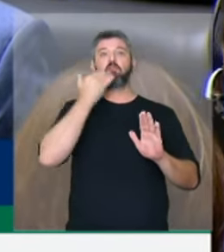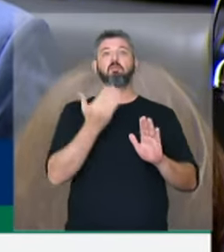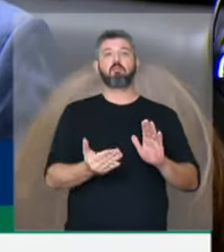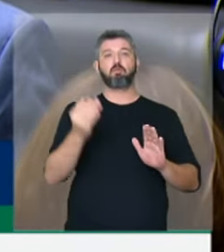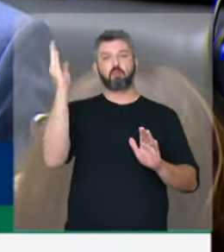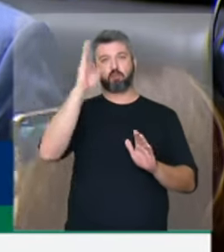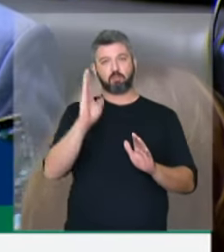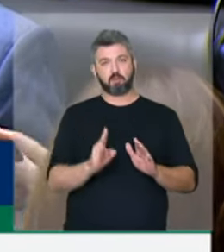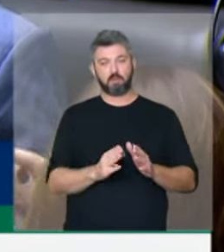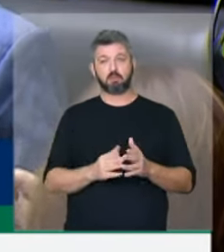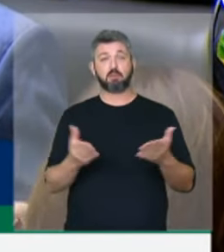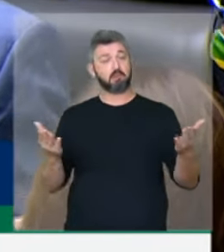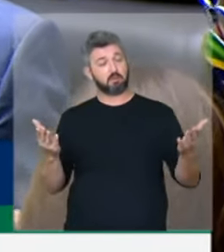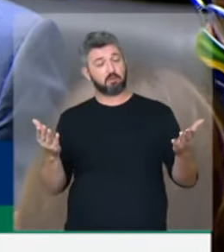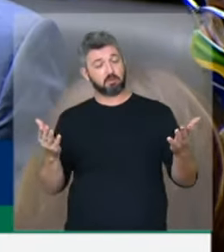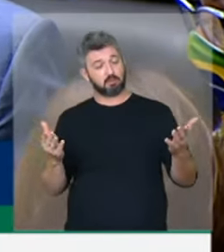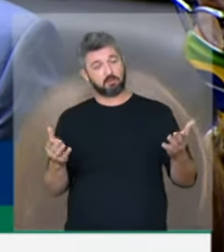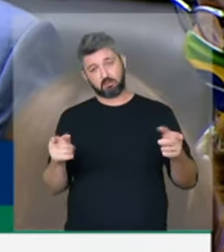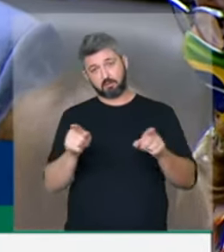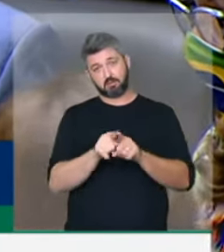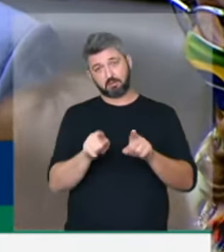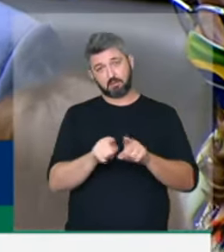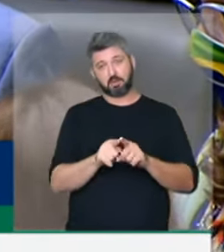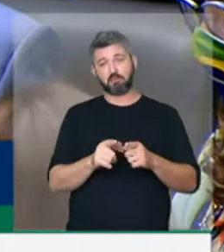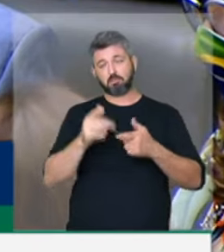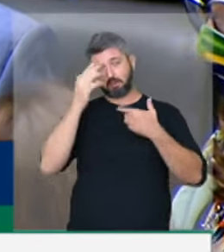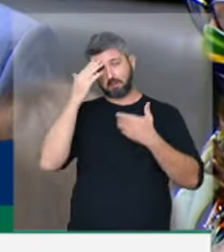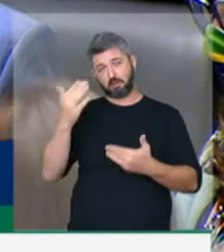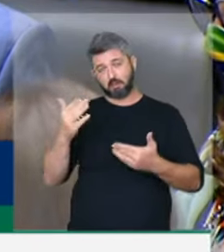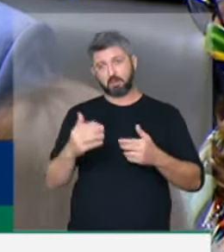POR TER ME DADO ESSA OPORTUNIDADE DE DURANTE MEU